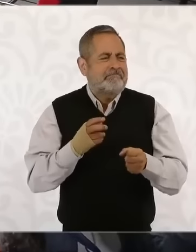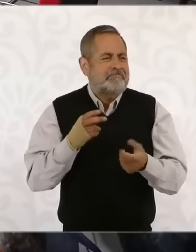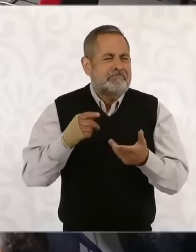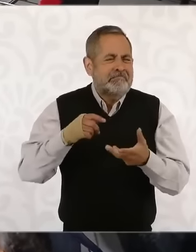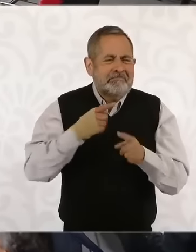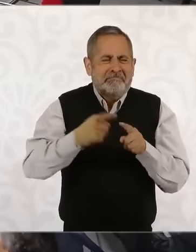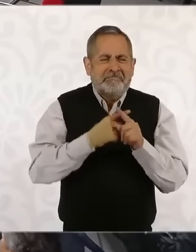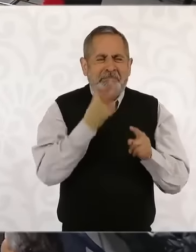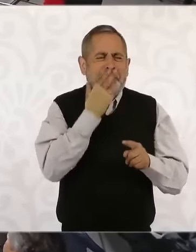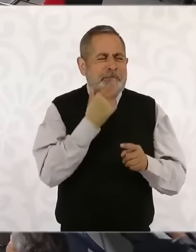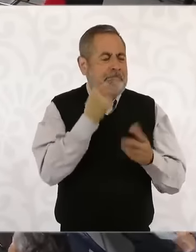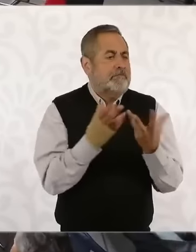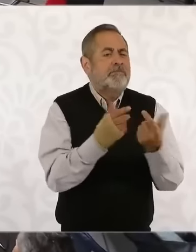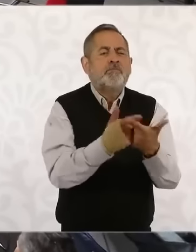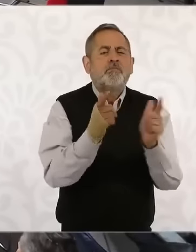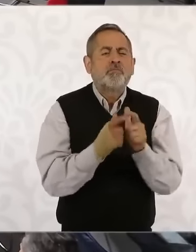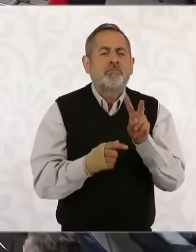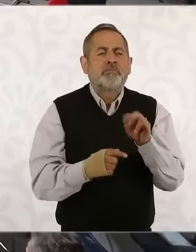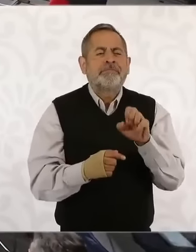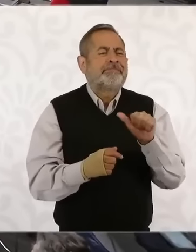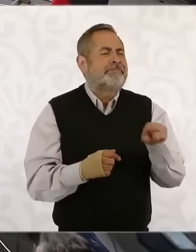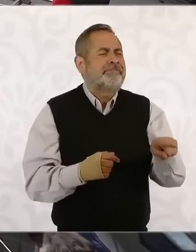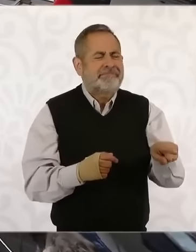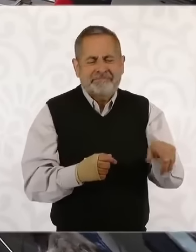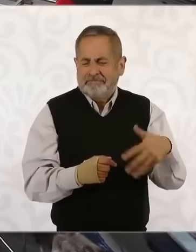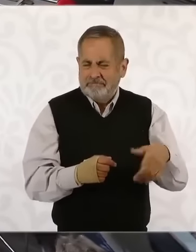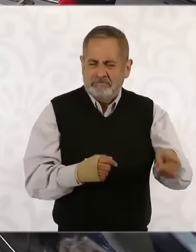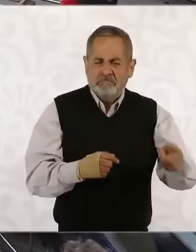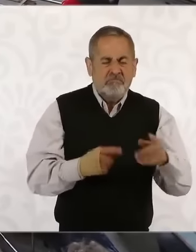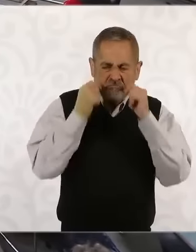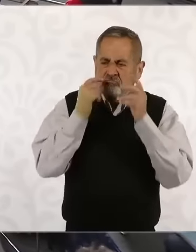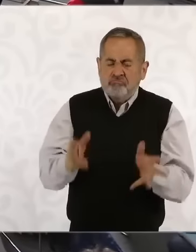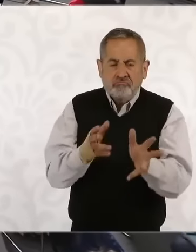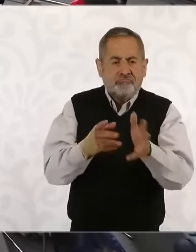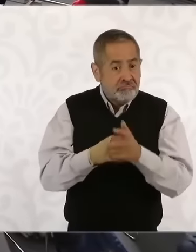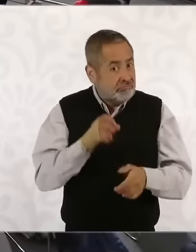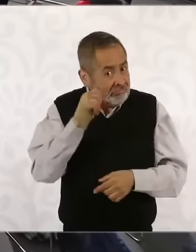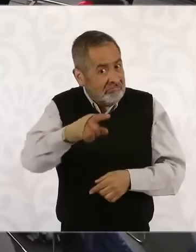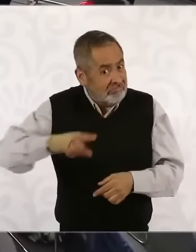de Grupo Visa y a pesar de que muchos de sus eh accionistas estuvieron en contra, lo que generó